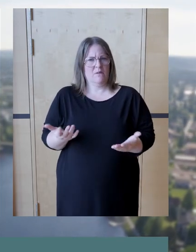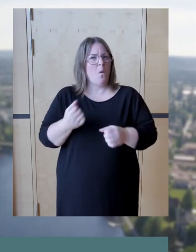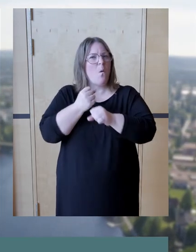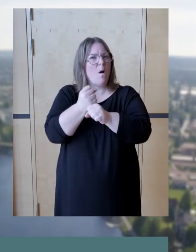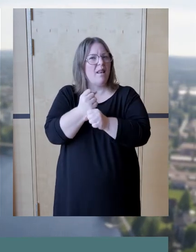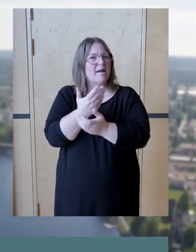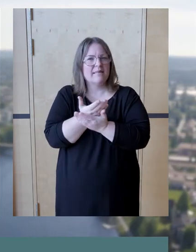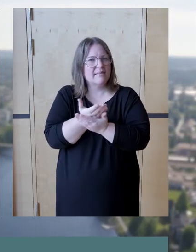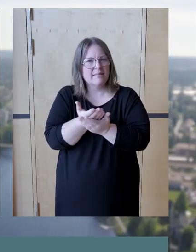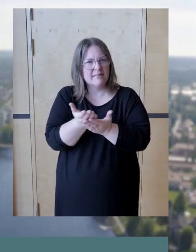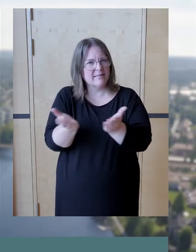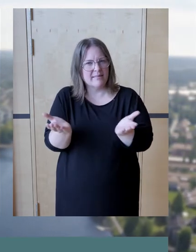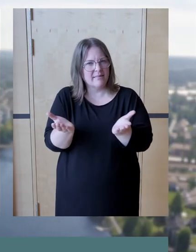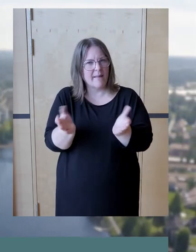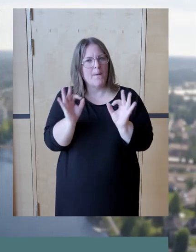Hur reglemente fungerar